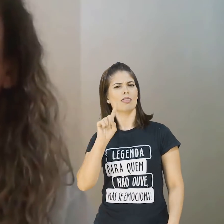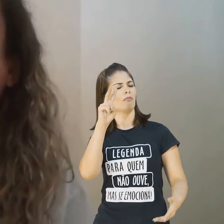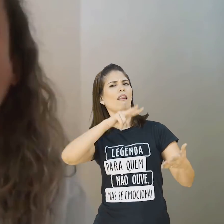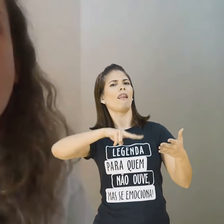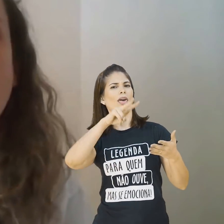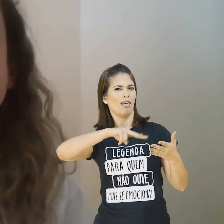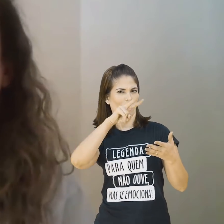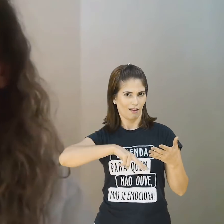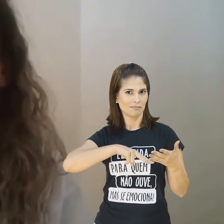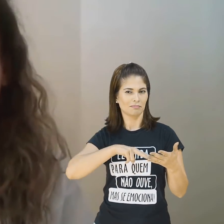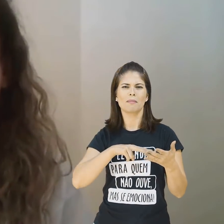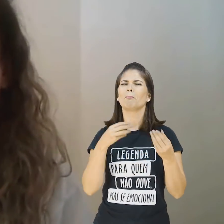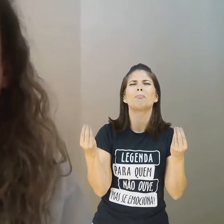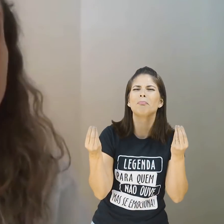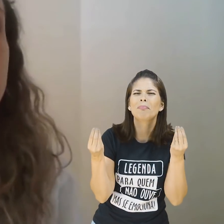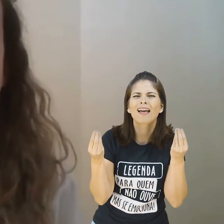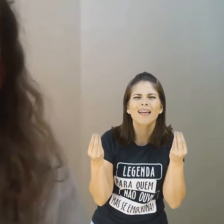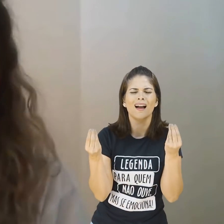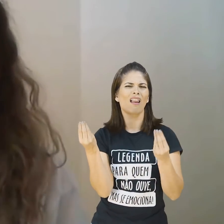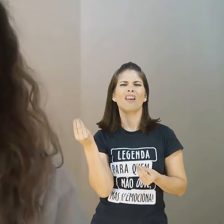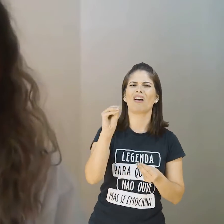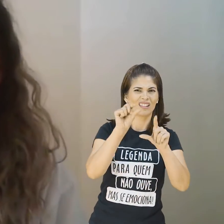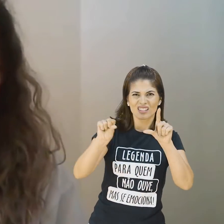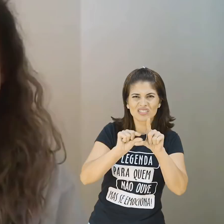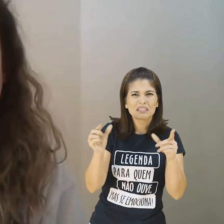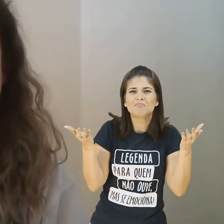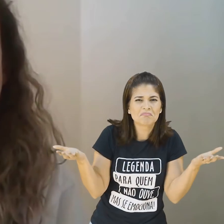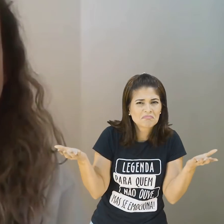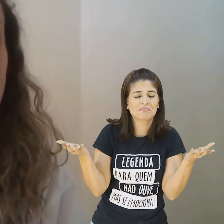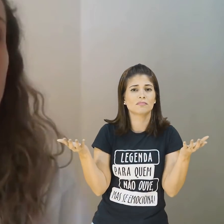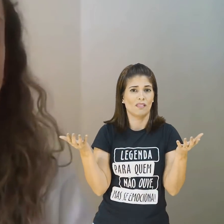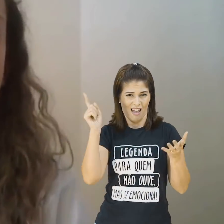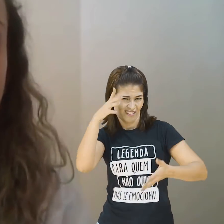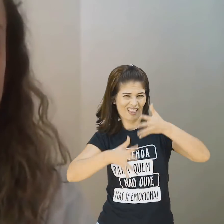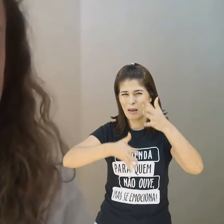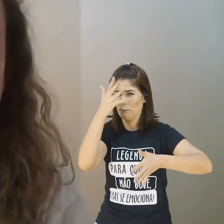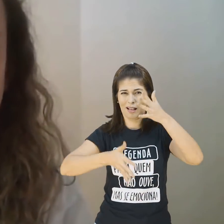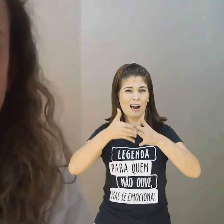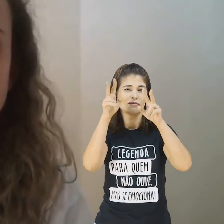Ah, a criança não lê. Por que colocar legenda?